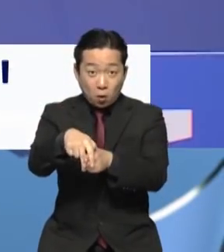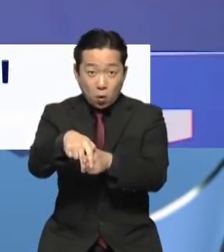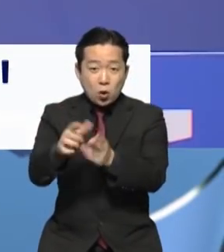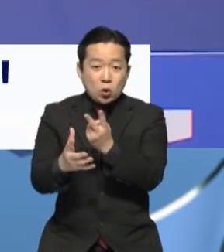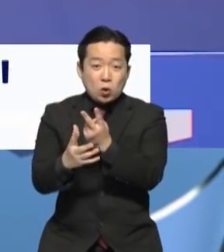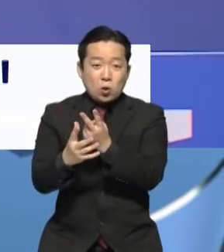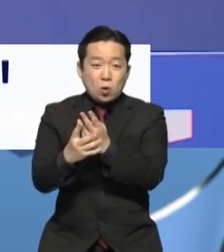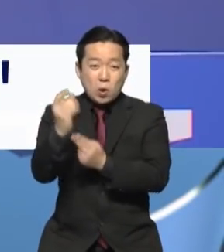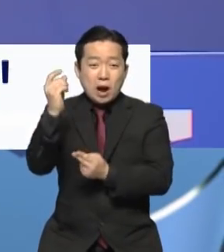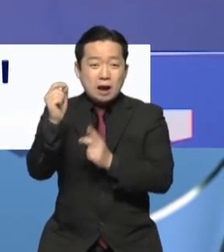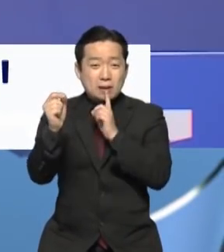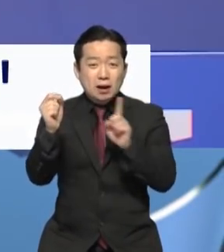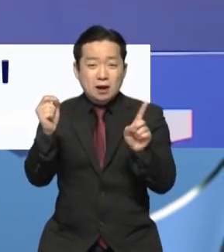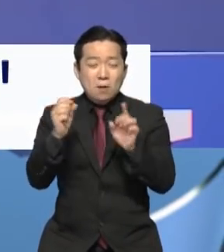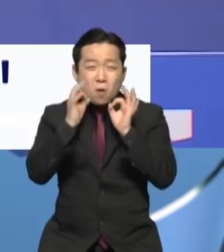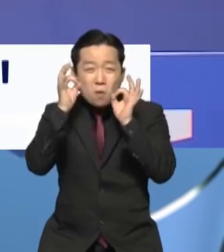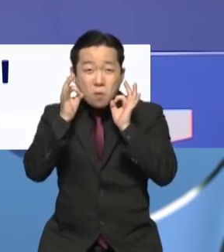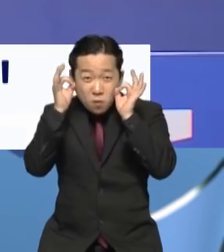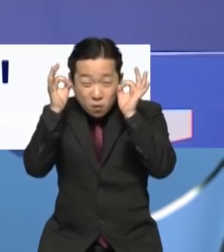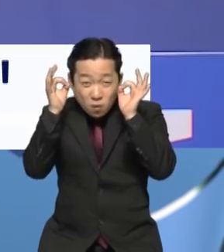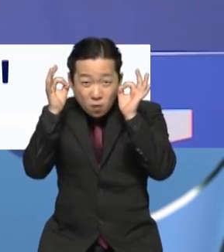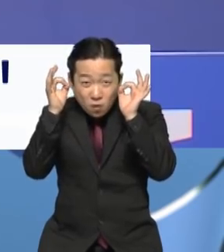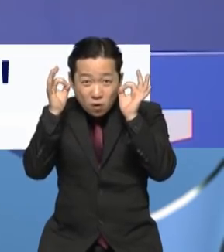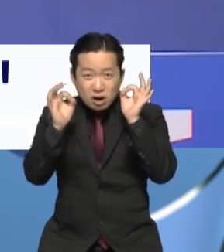통합 정부 등으로 공을 들여 왔는데 결국